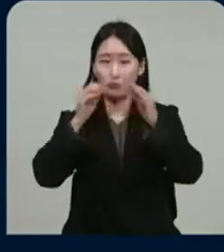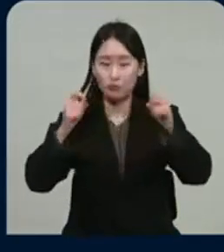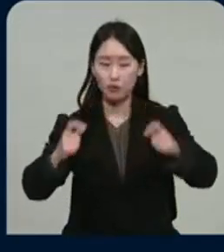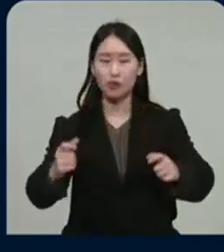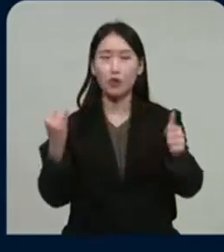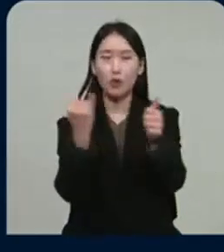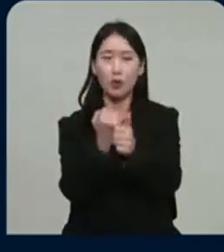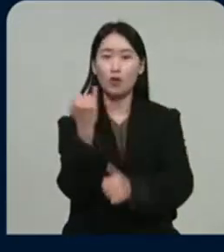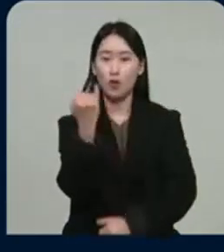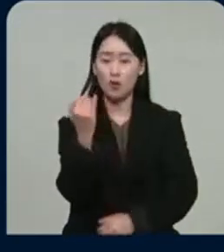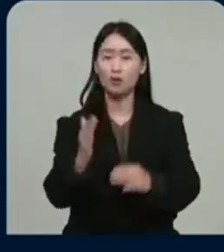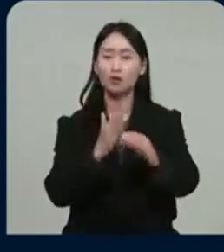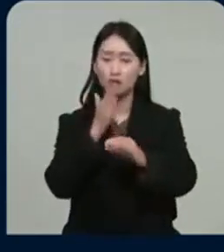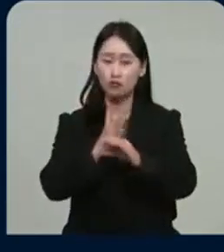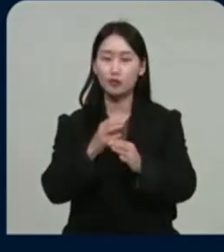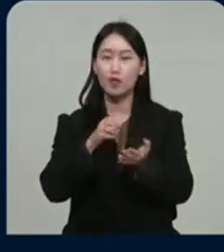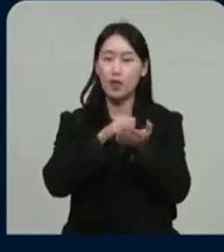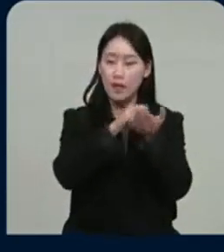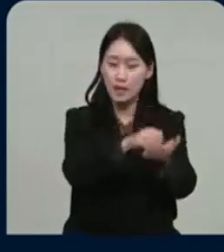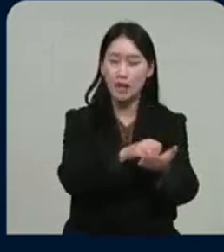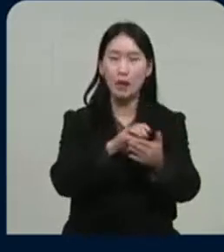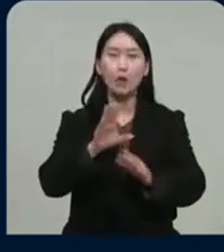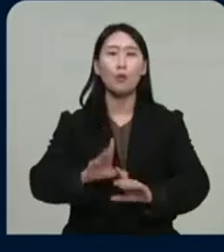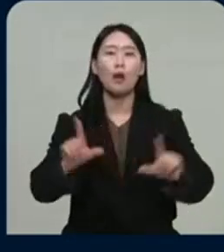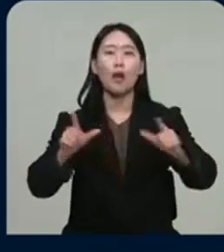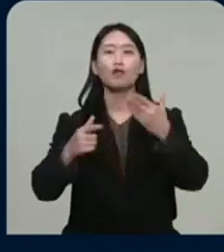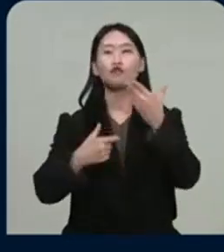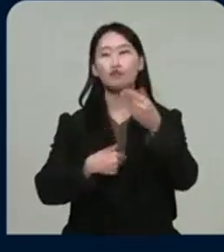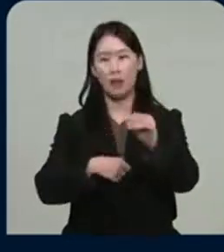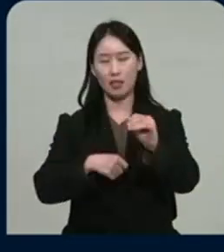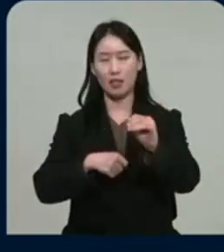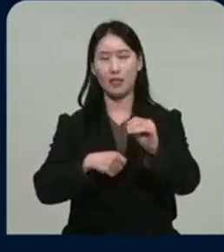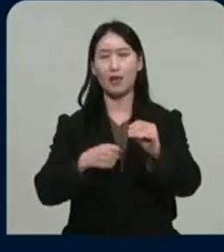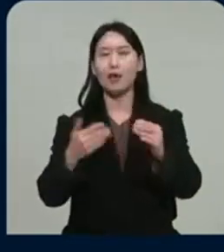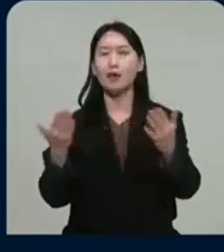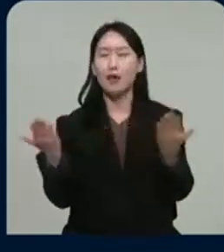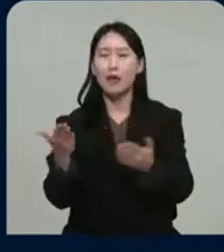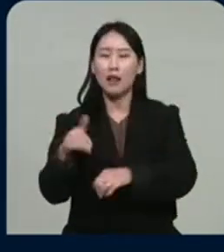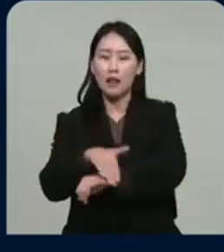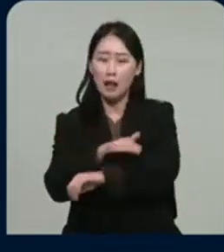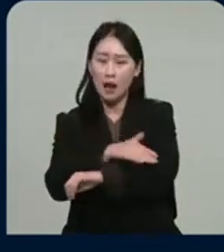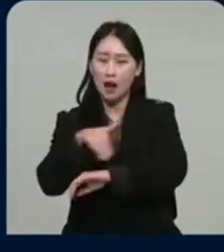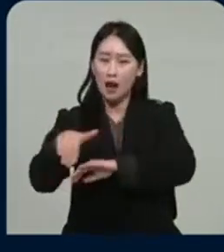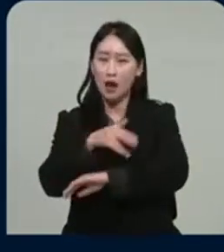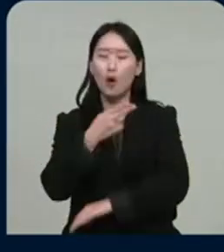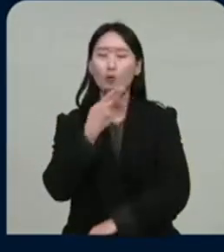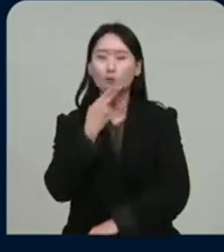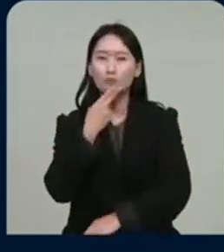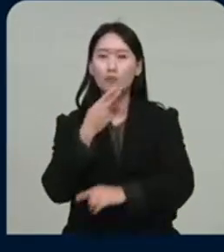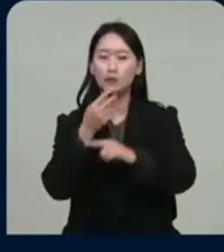기준 9만 명 직장에 다니지 않는 기혼 여성의 비율은 전체의 2/3 가까이 됩니다.